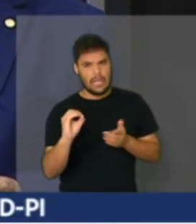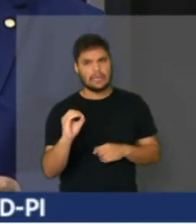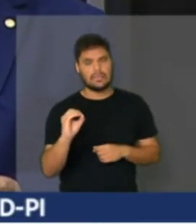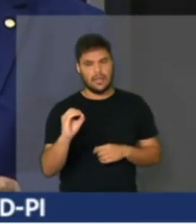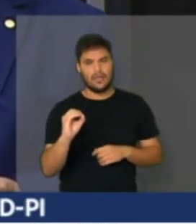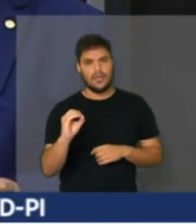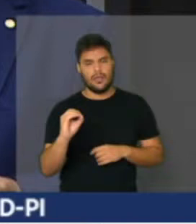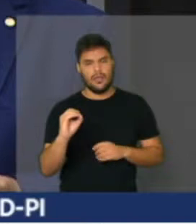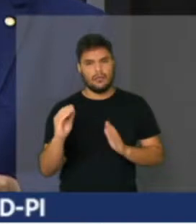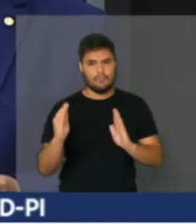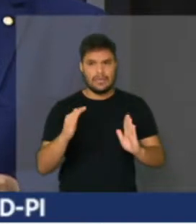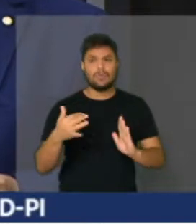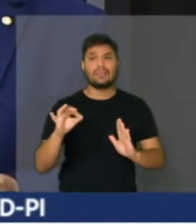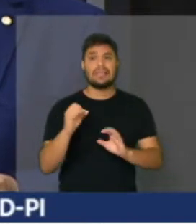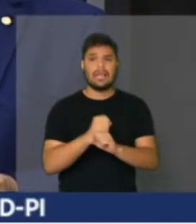PRÓXIMOS 10 ANOS. SÓ PEDIRIA CONCLUIR QUE O NOSSO VOTO É